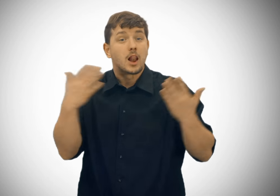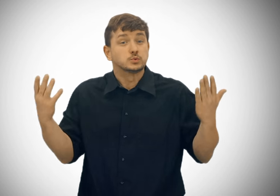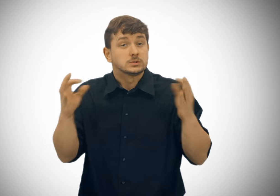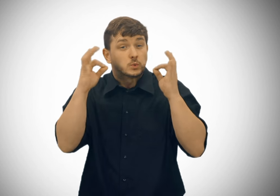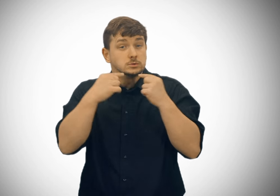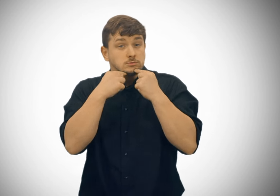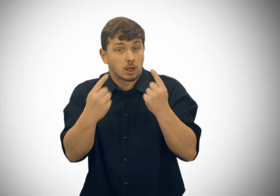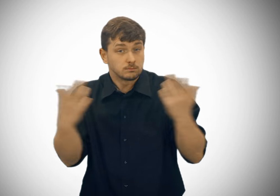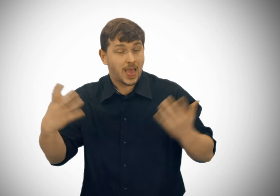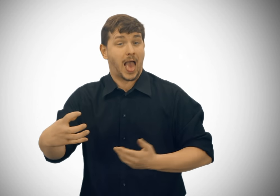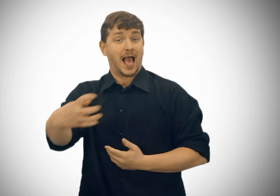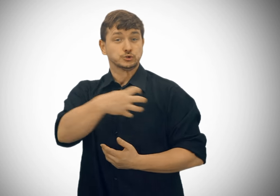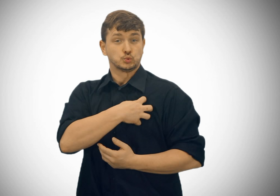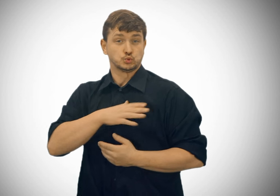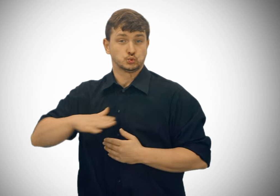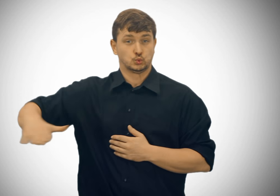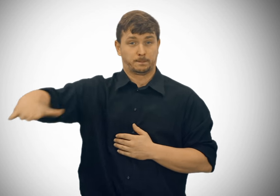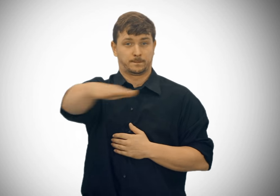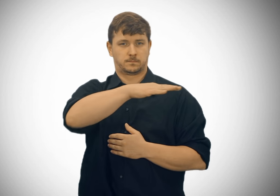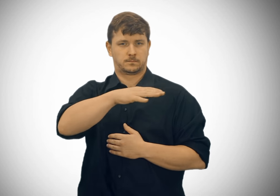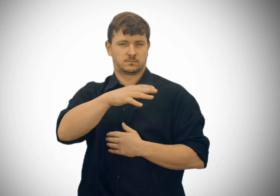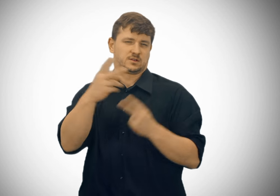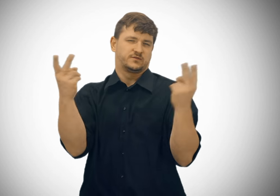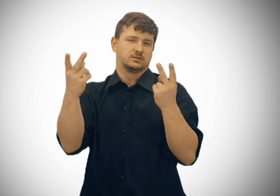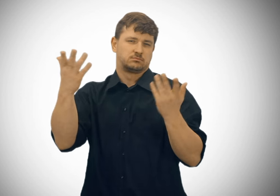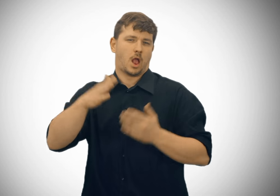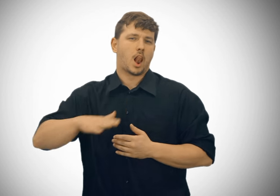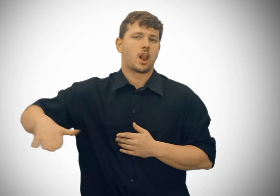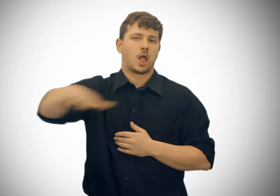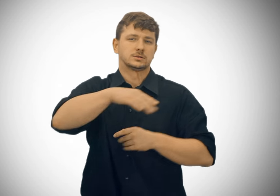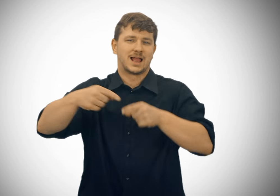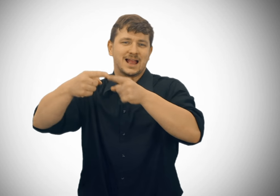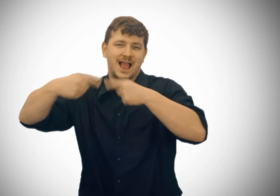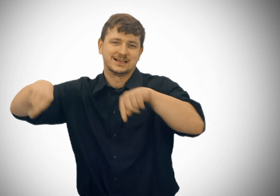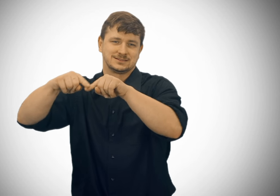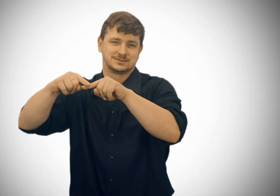Also könnte wohl man auch sagen "Herzogtum" oder gar "Landkreis".